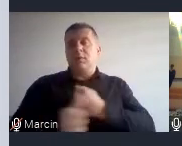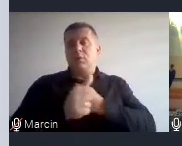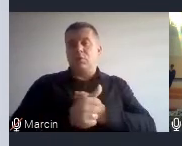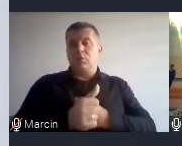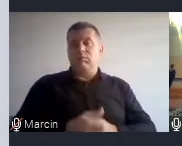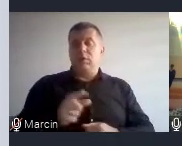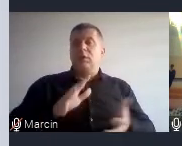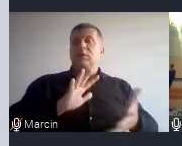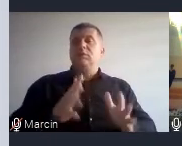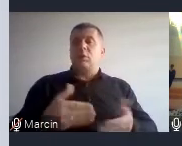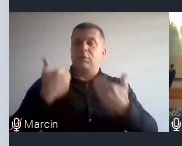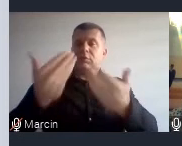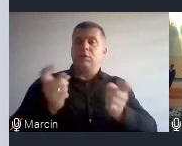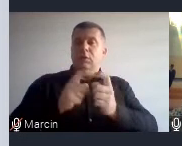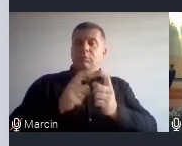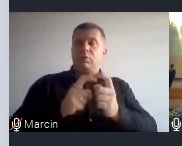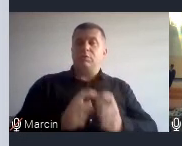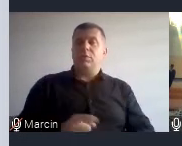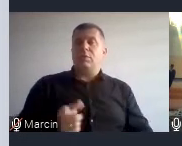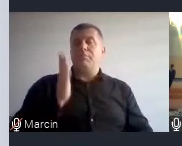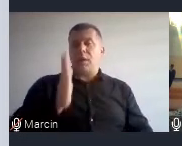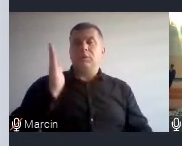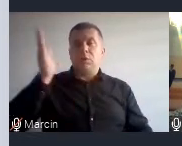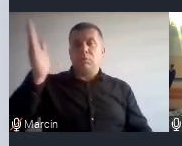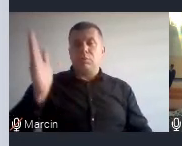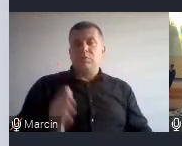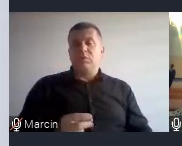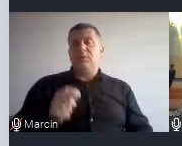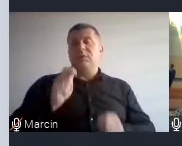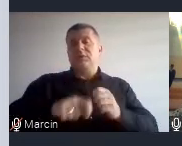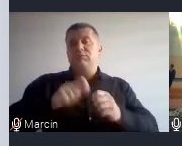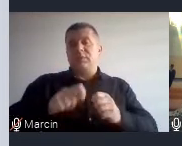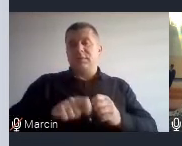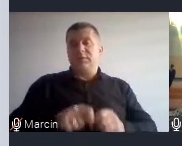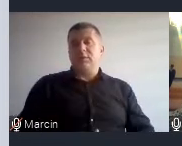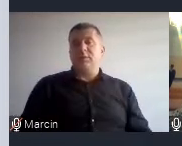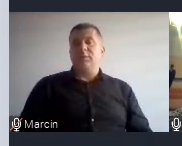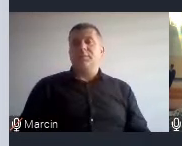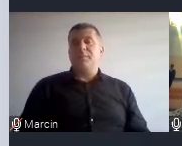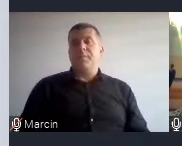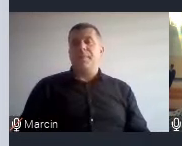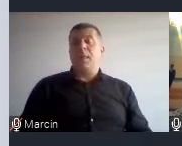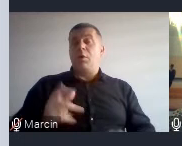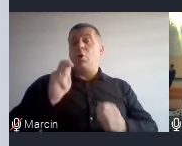sposób przyznawania punktów będzie później weryfikowany w kontroli –